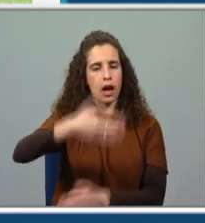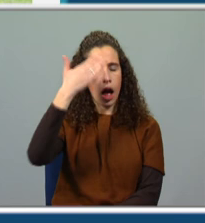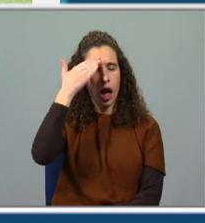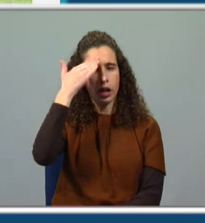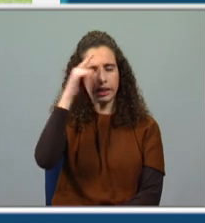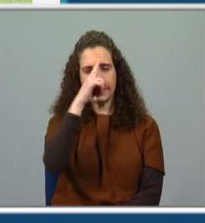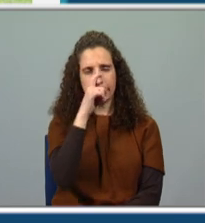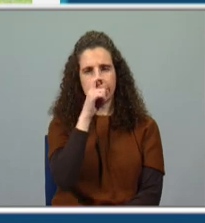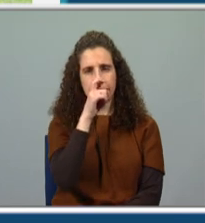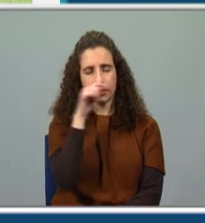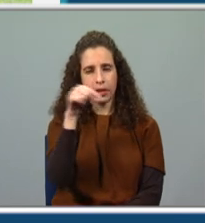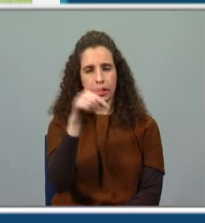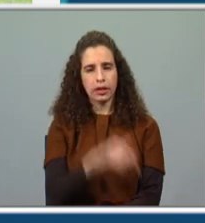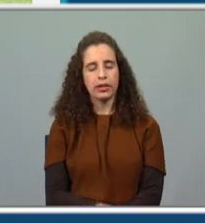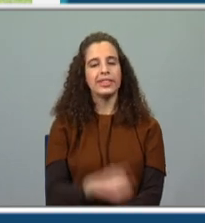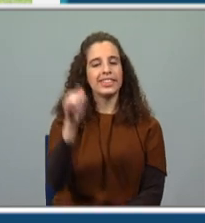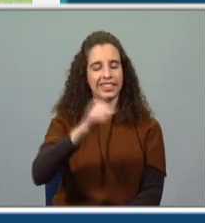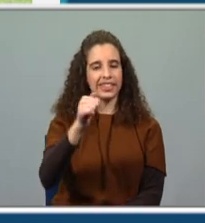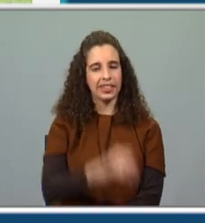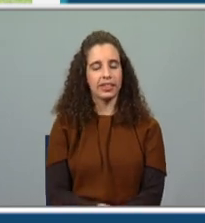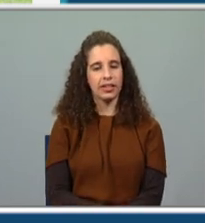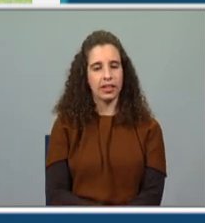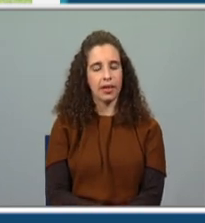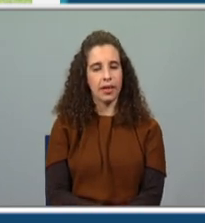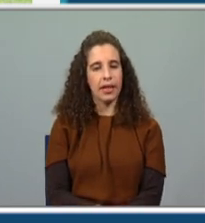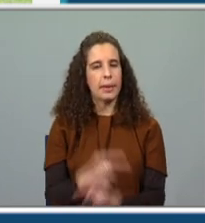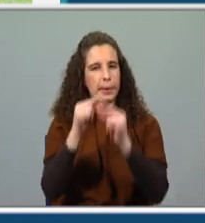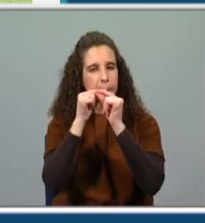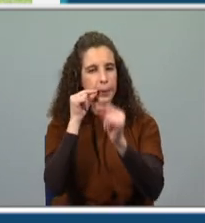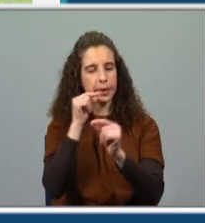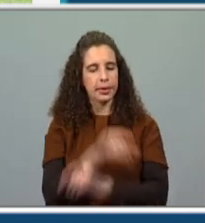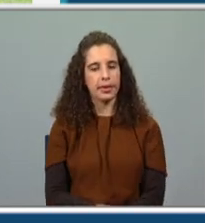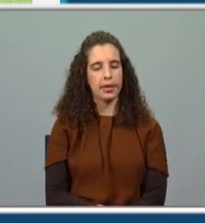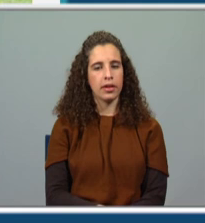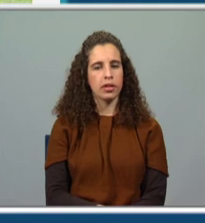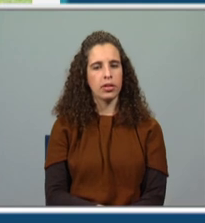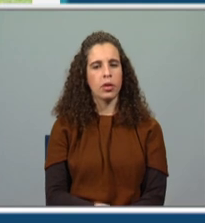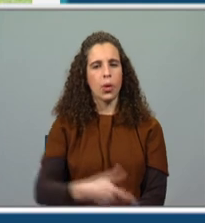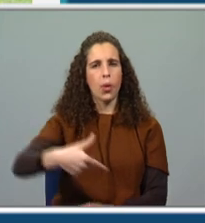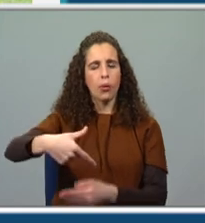recordam se ver lá também estava a palhinha então eu furador 記得看看是否也有稻草然後我錐子